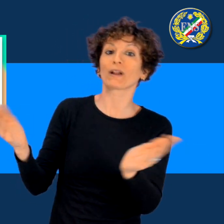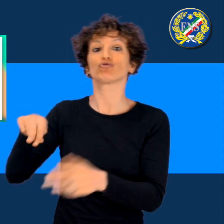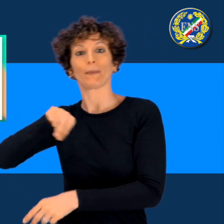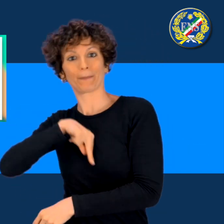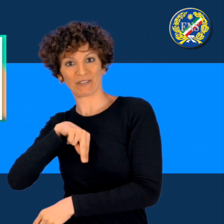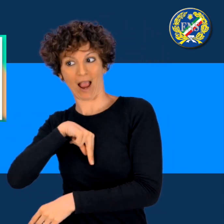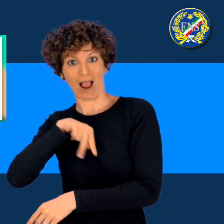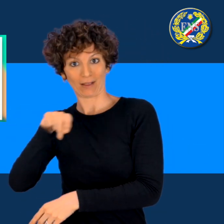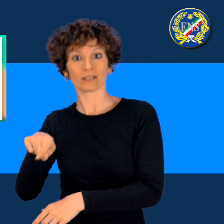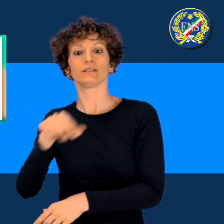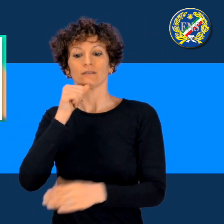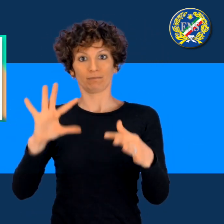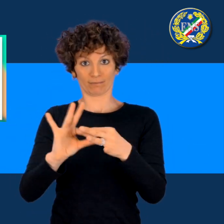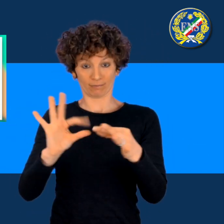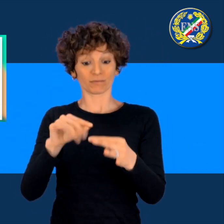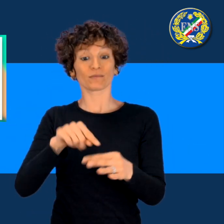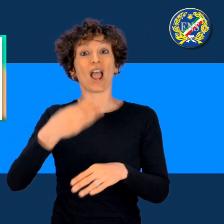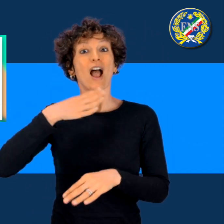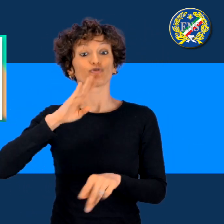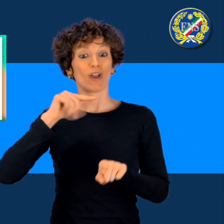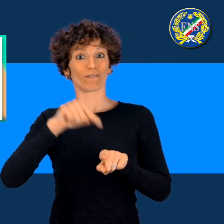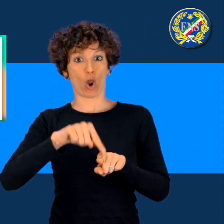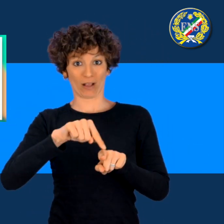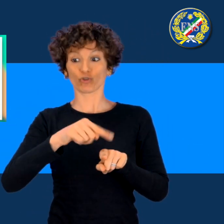e soggetti pubblici e privati. Le agevolazioni